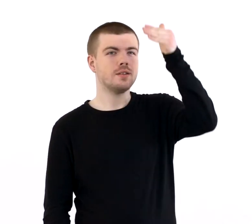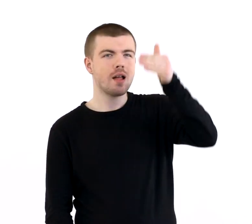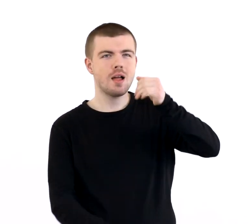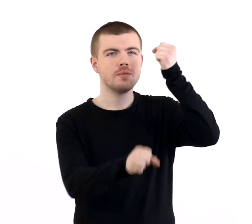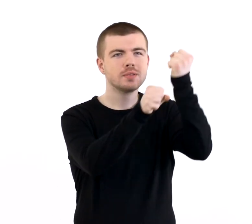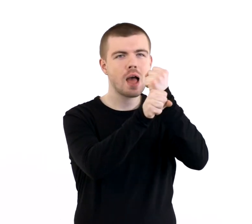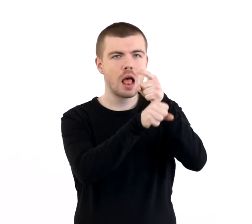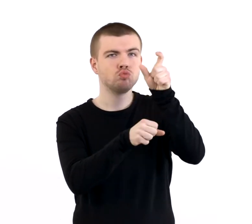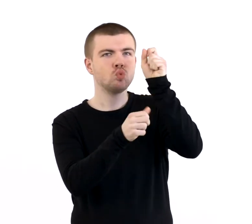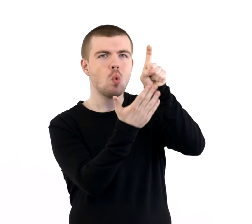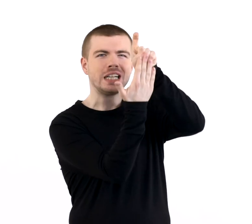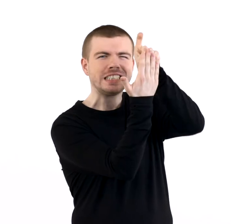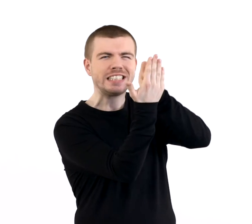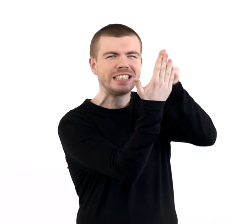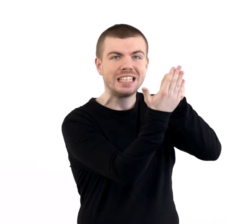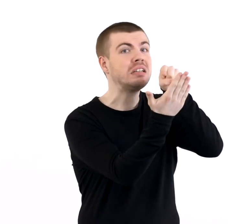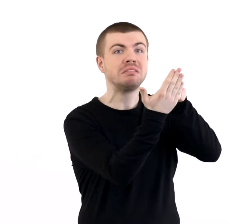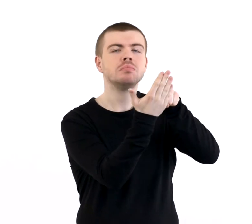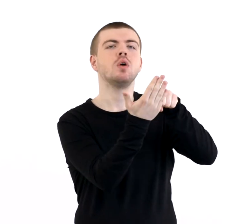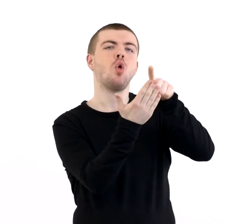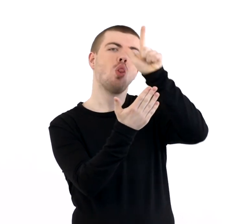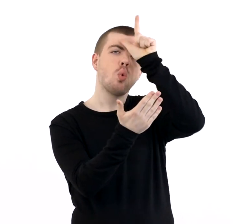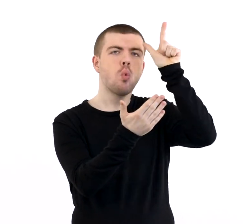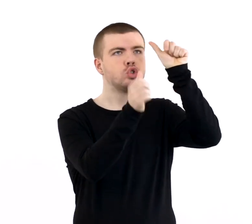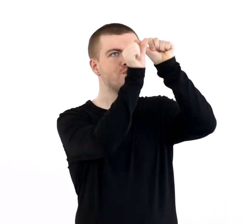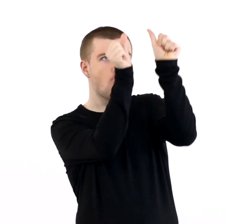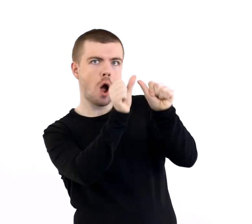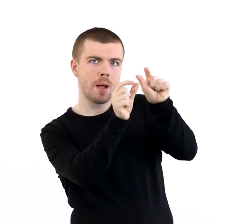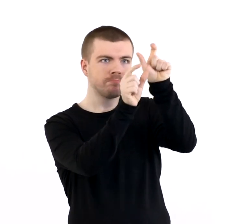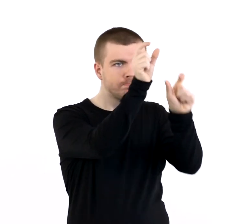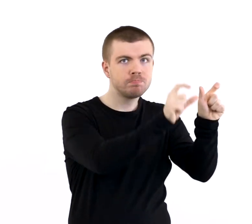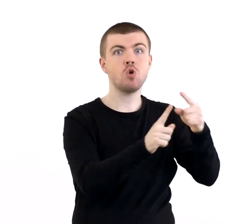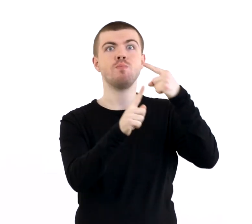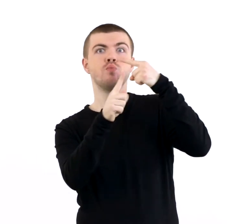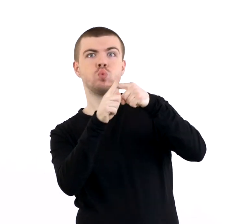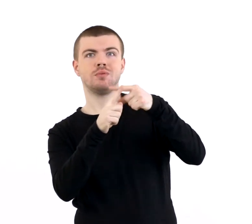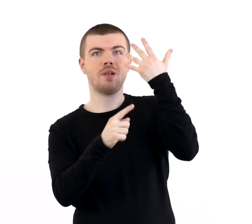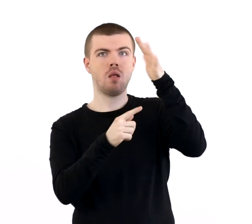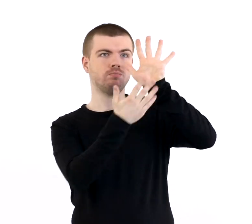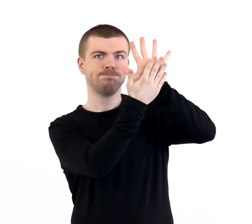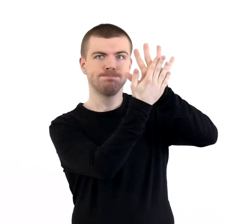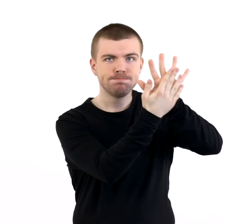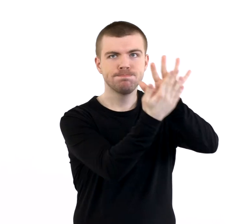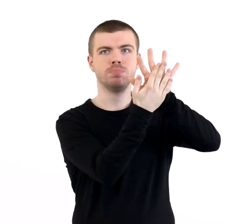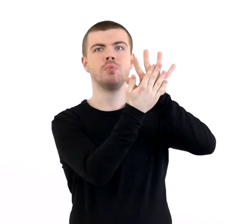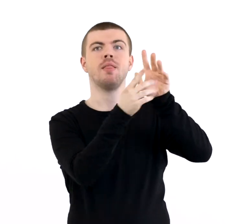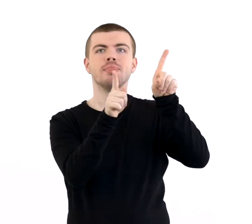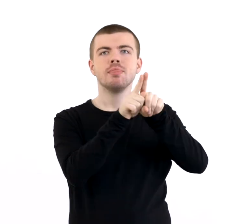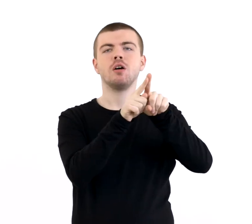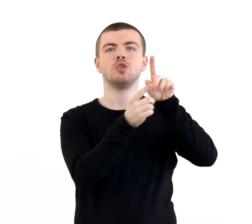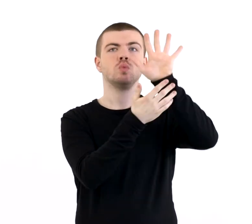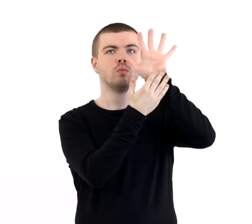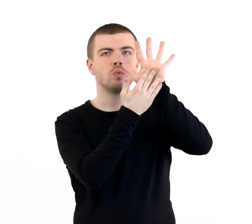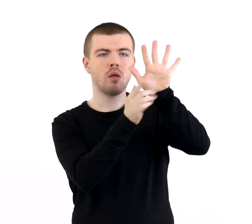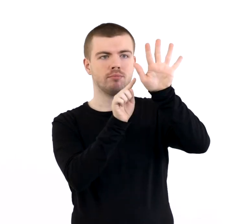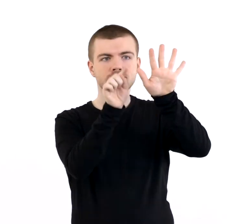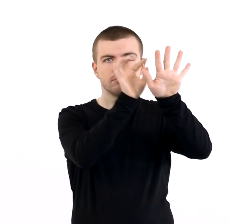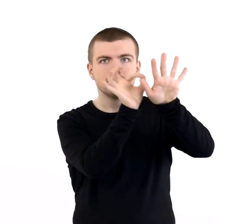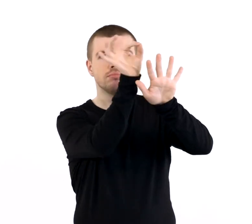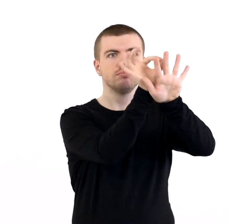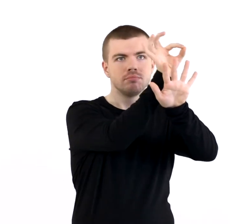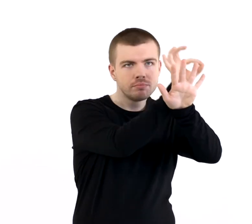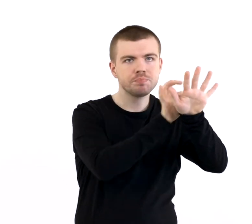Na ścianach znajdują się także ryty antropomorficzne oraz odciski i kontury dłoni.